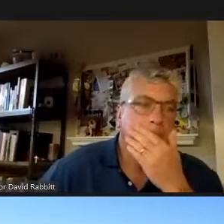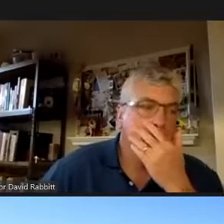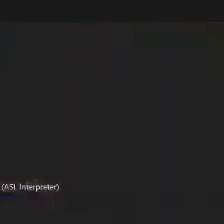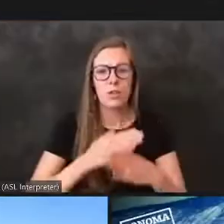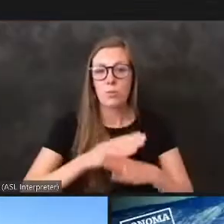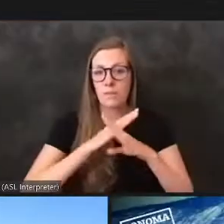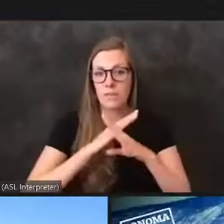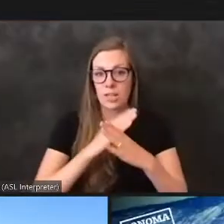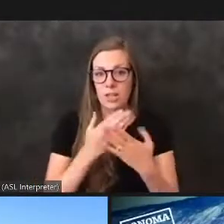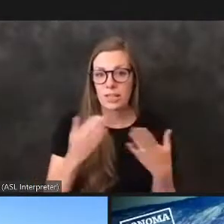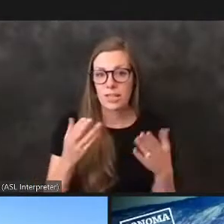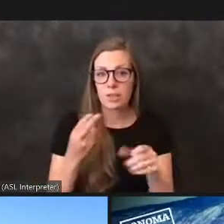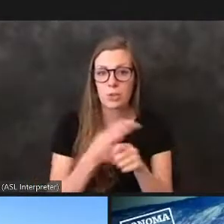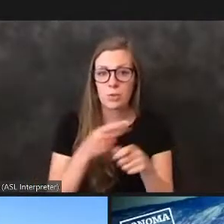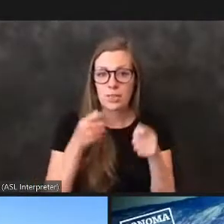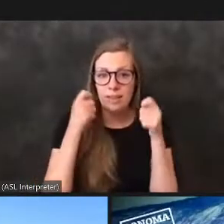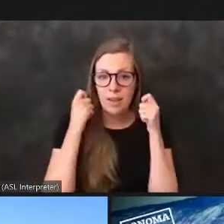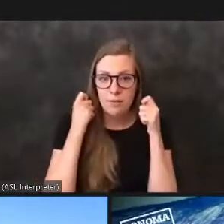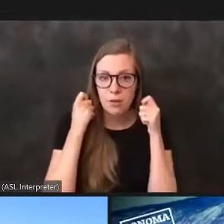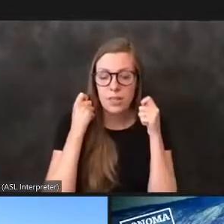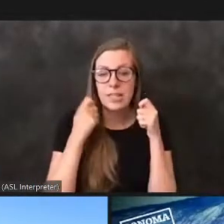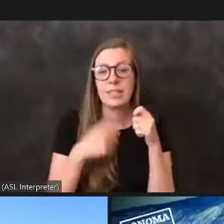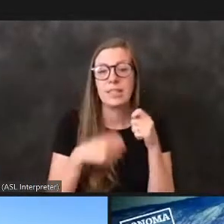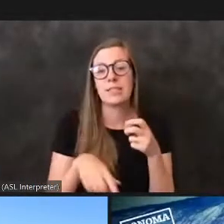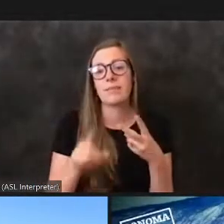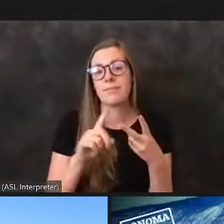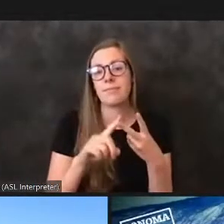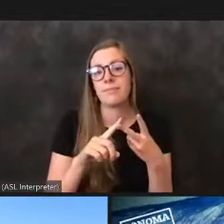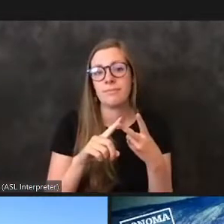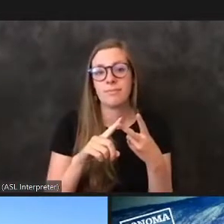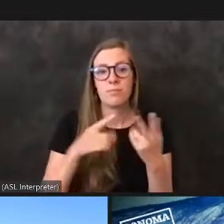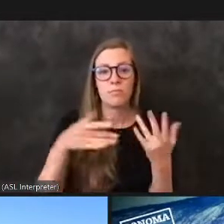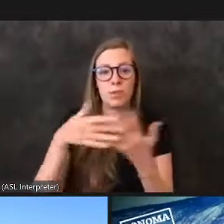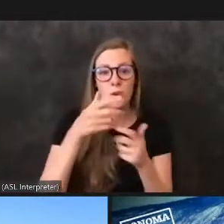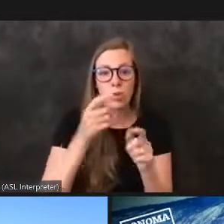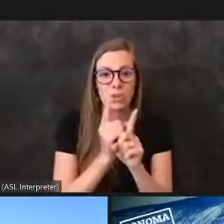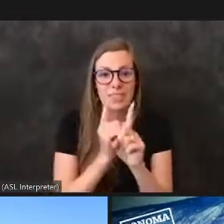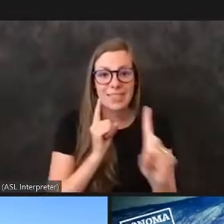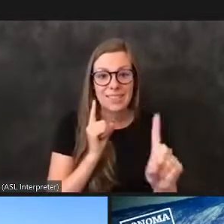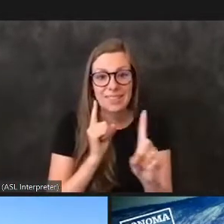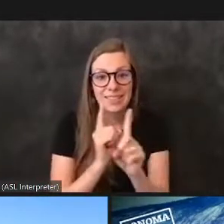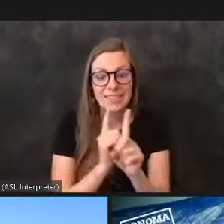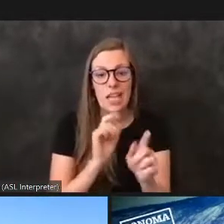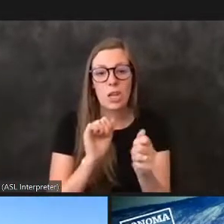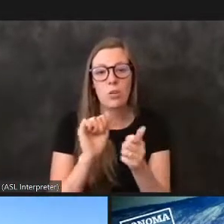como cubrirse la cara, distanciarse socialmente, lavarse las manos